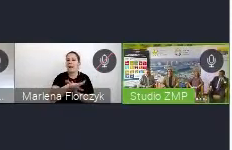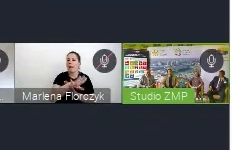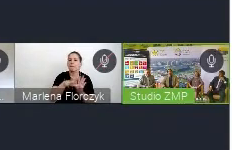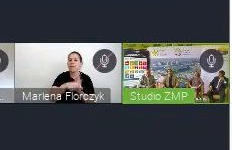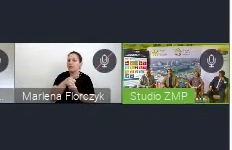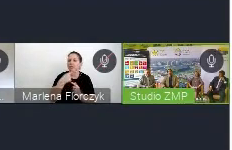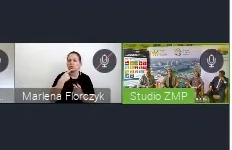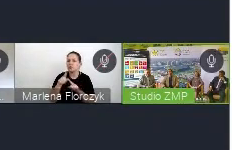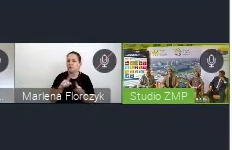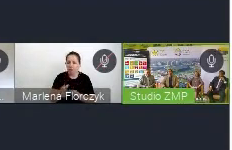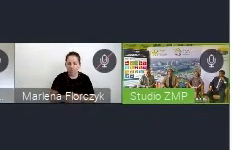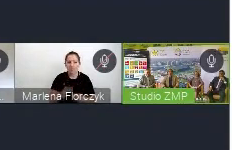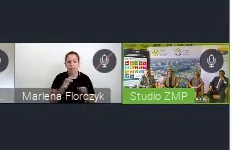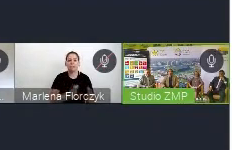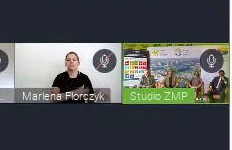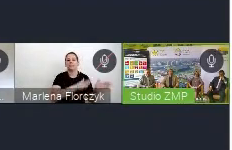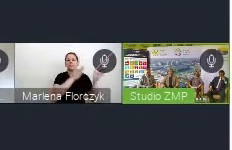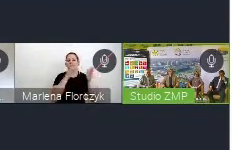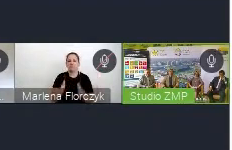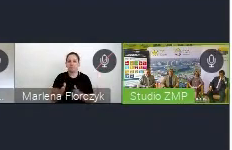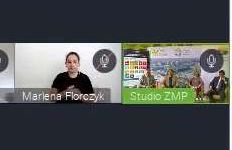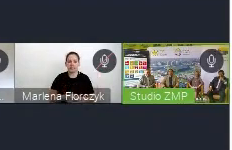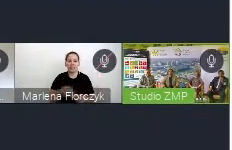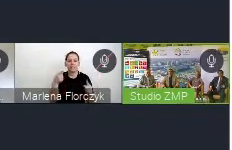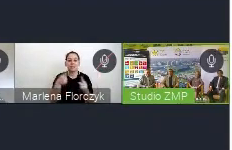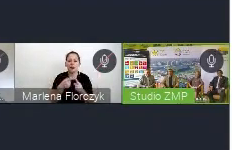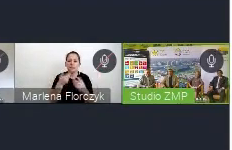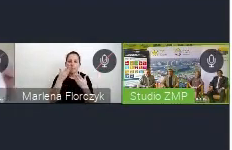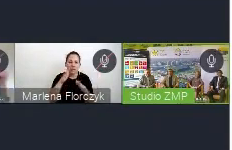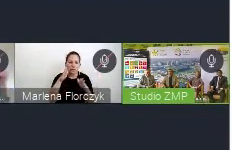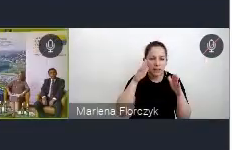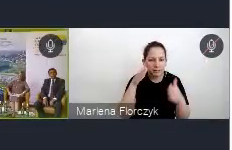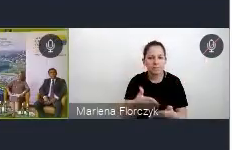Teraz przechodzimy do celów bardziej szczegółowo.